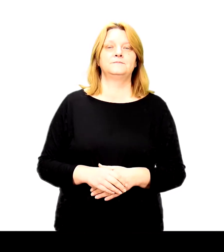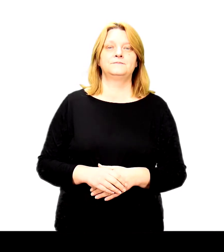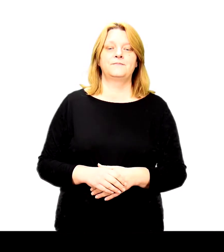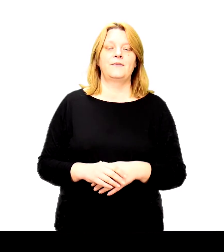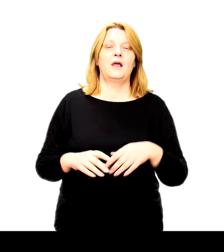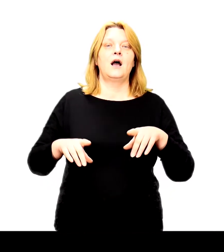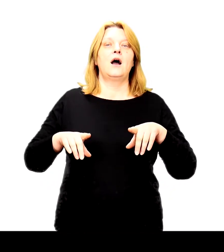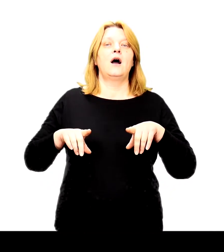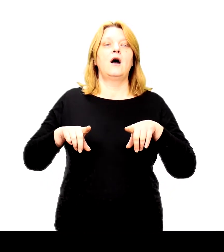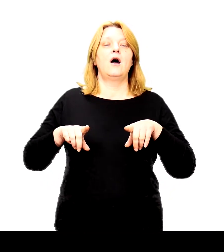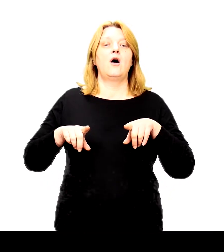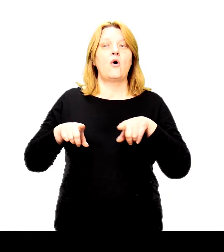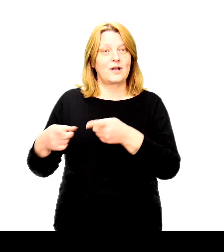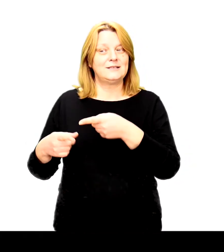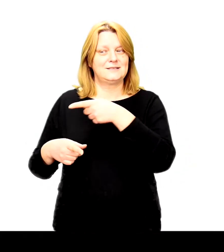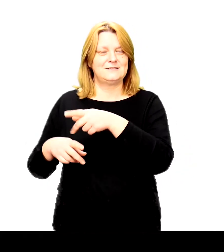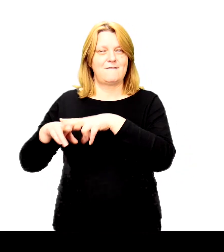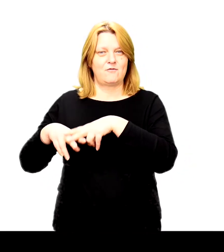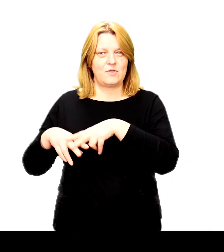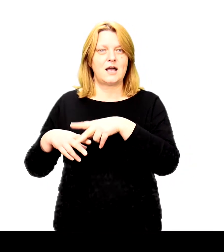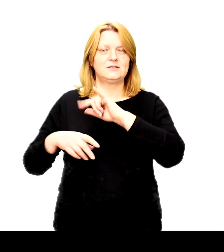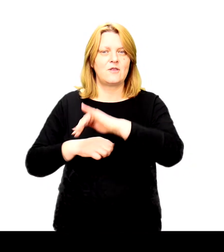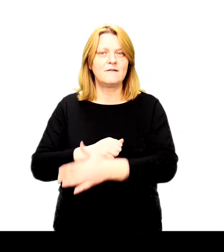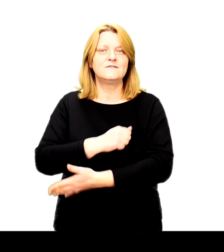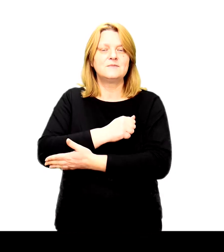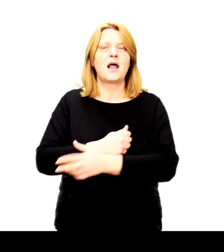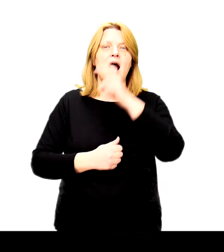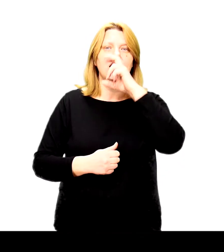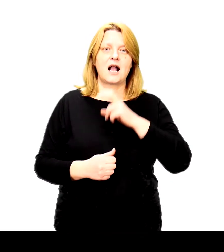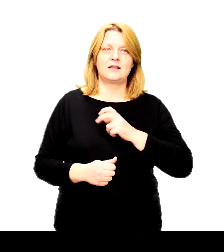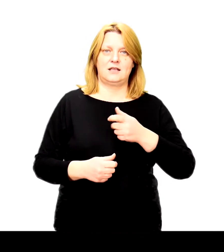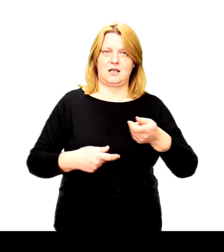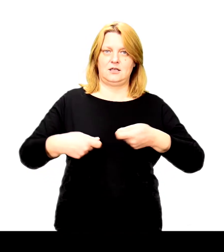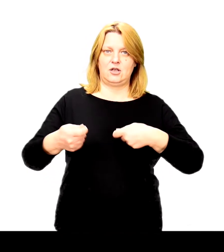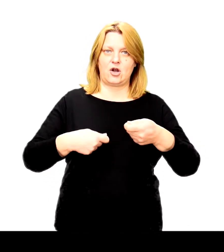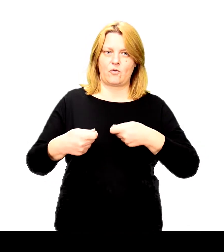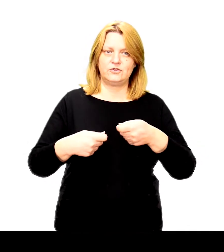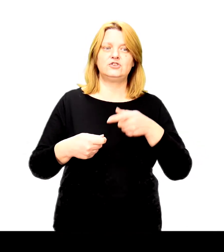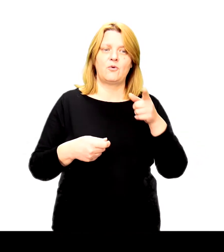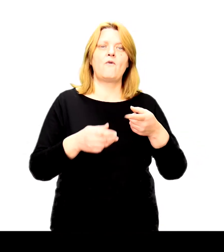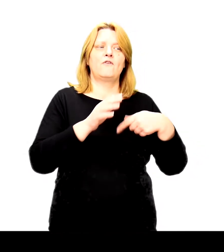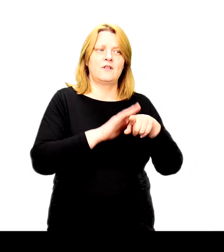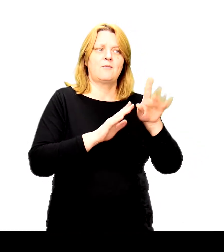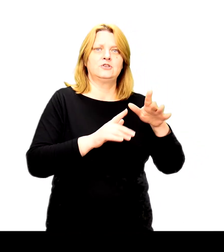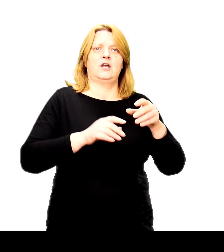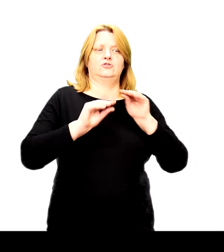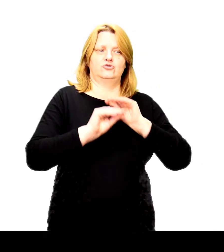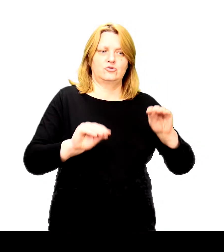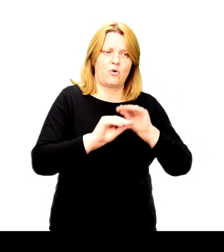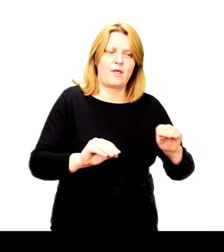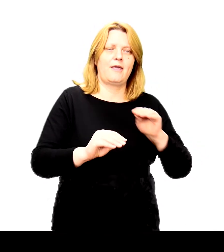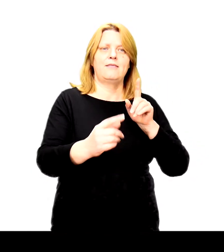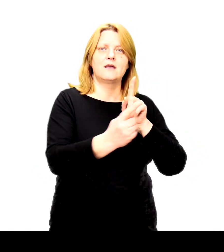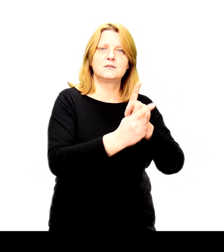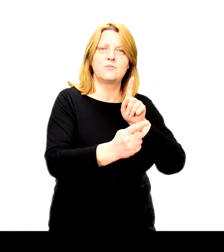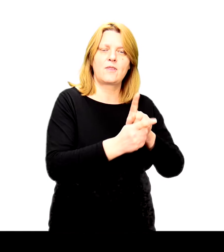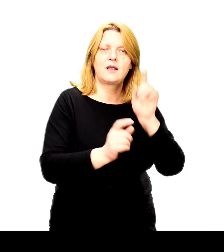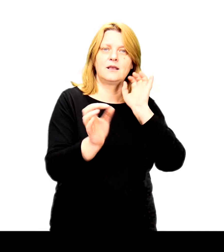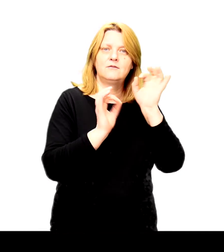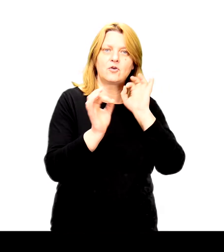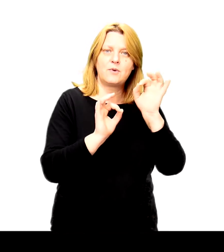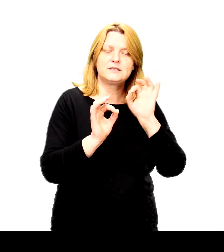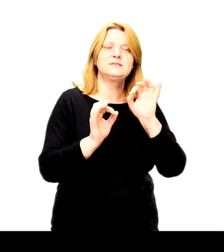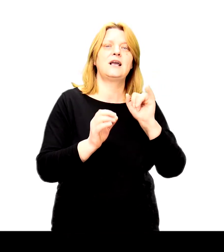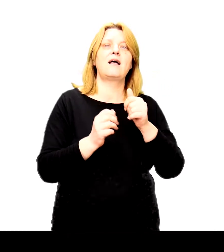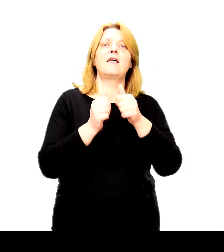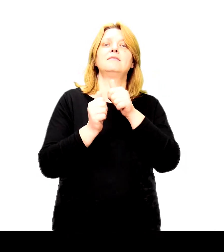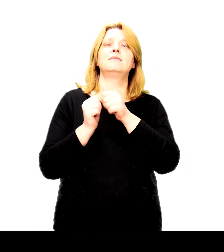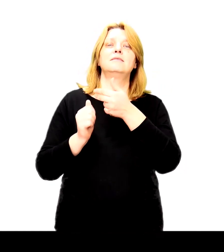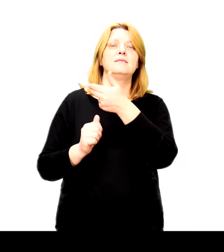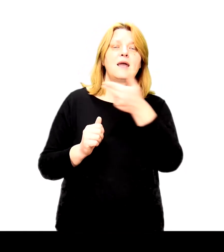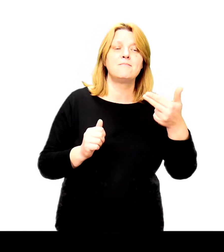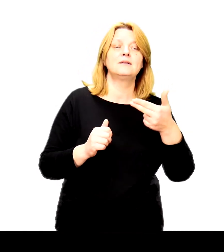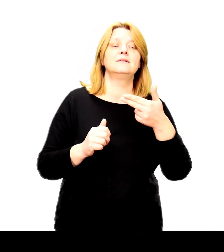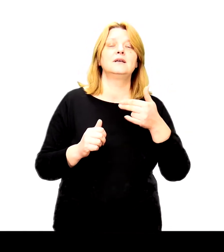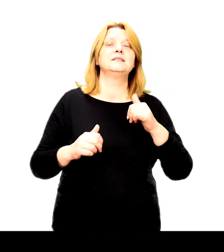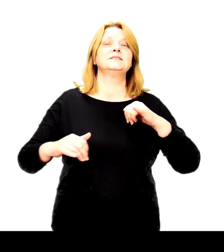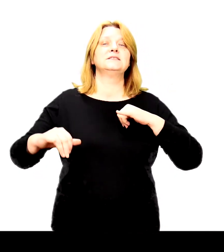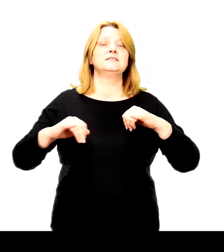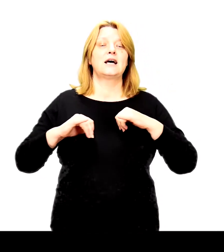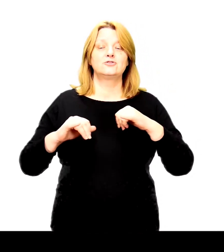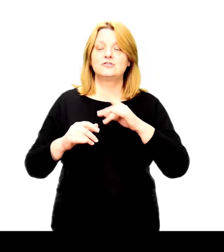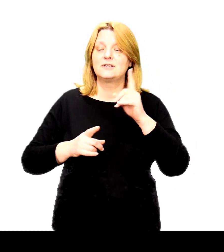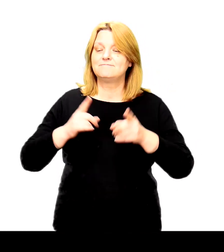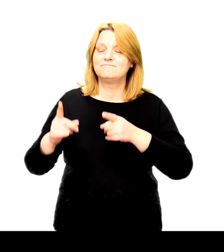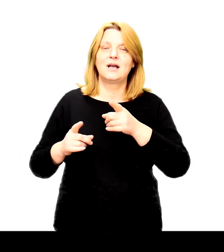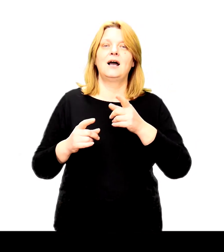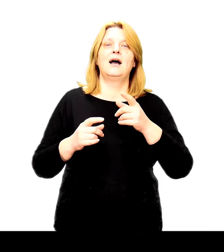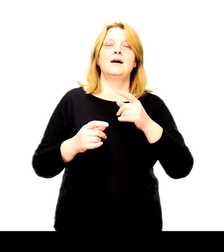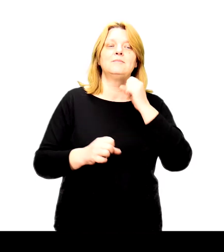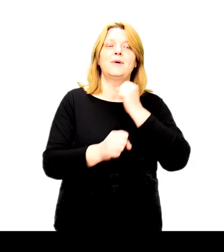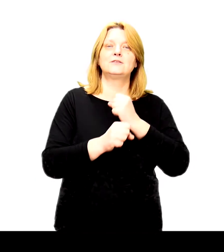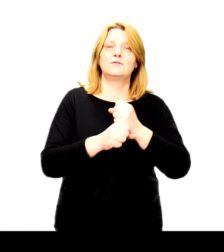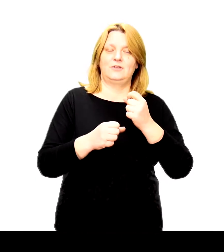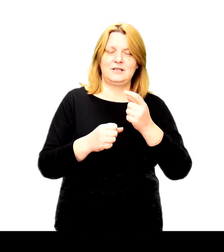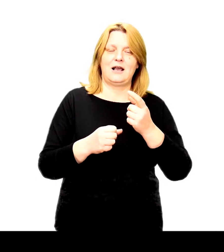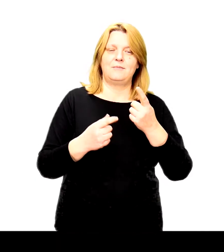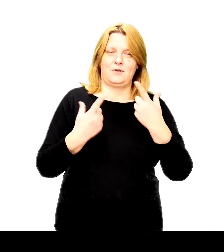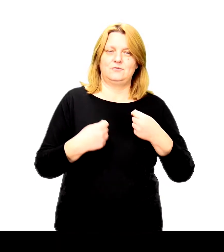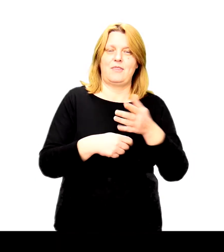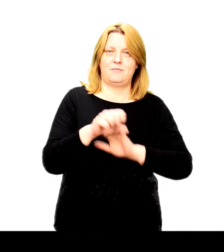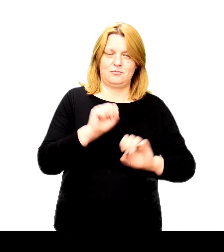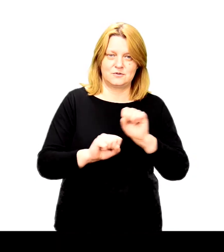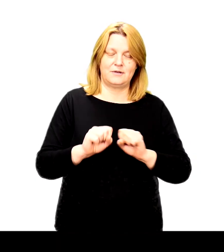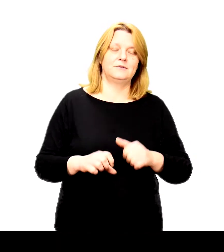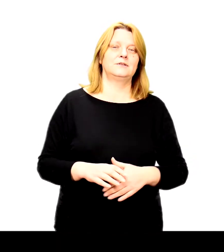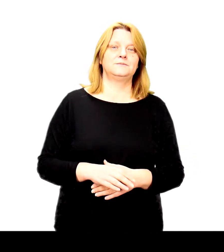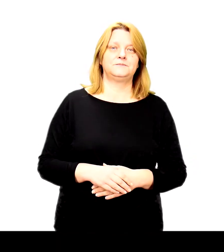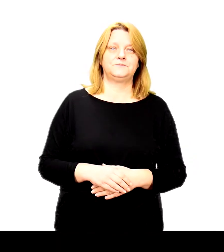Organizacja wspiera też kadrę menedżerską poprzez szkolenia i spotkania informacyjne w zakresie zarządzania pracownikami z niepełnosprawnościami.